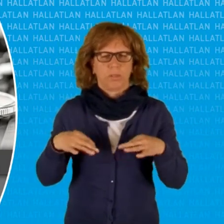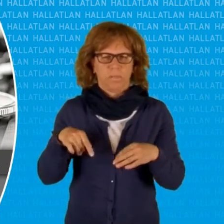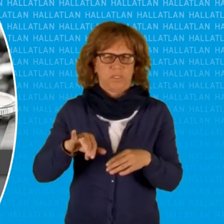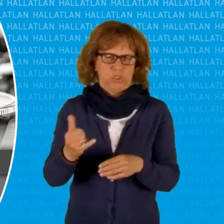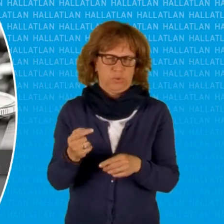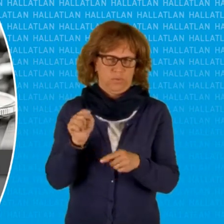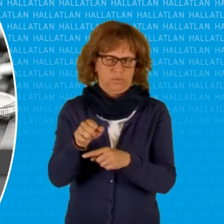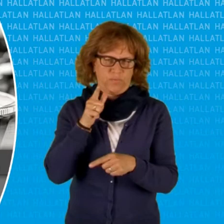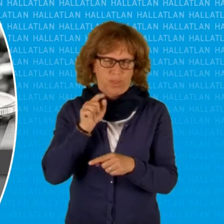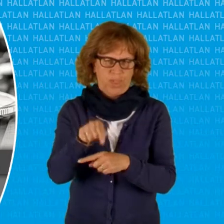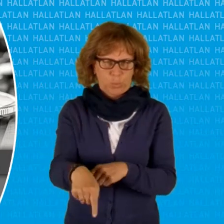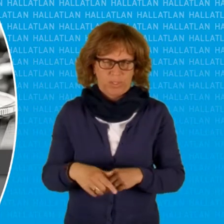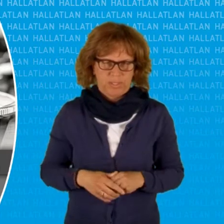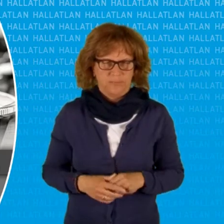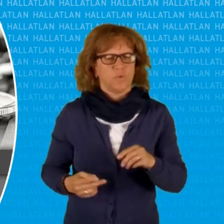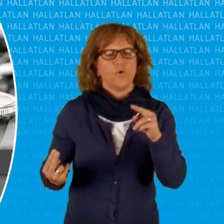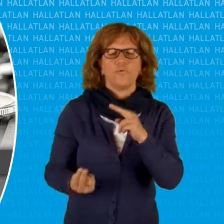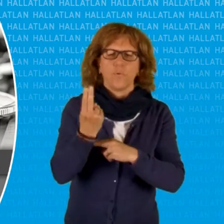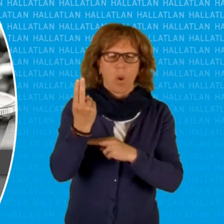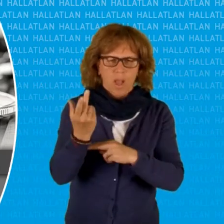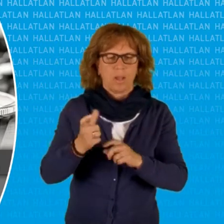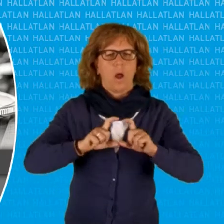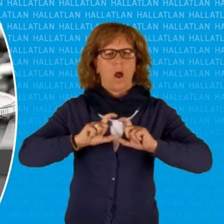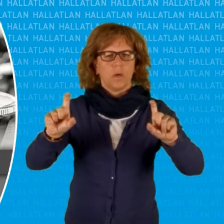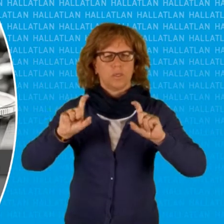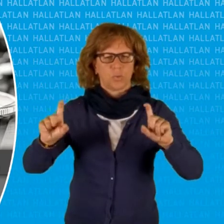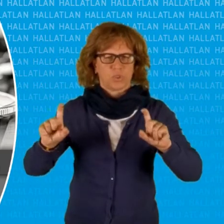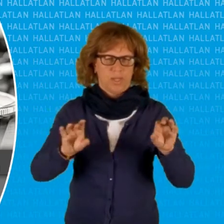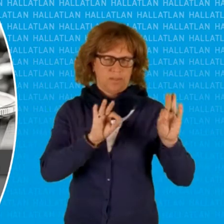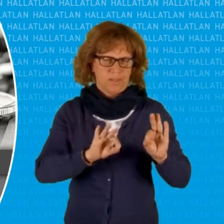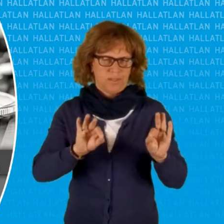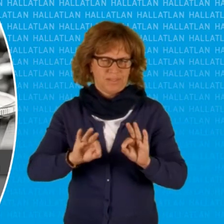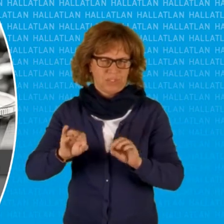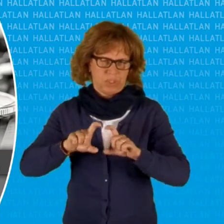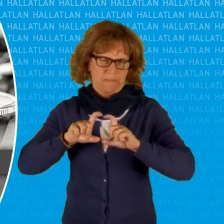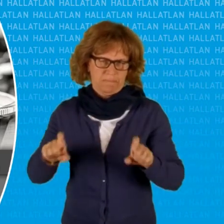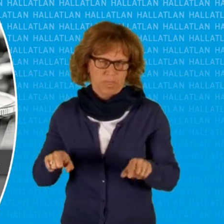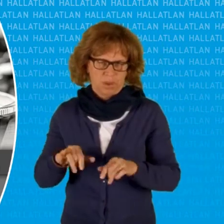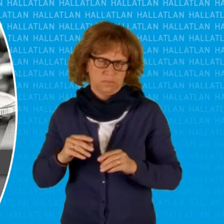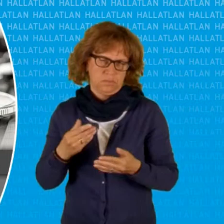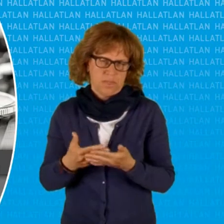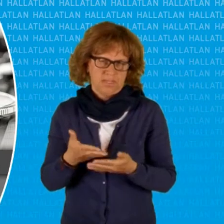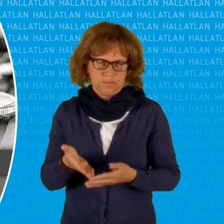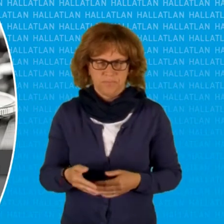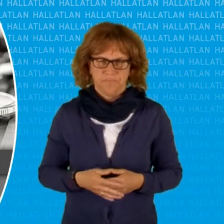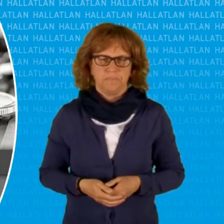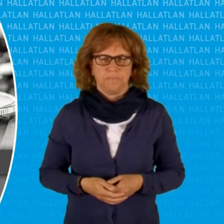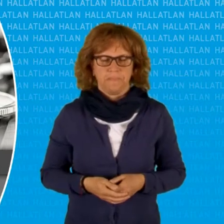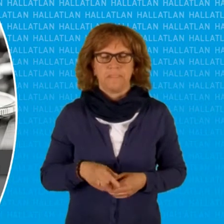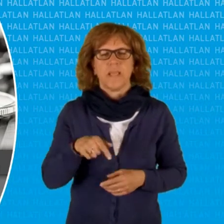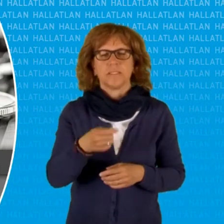ami az egészségügybe kerülhet, főleg adósságrendezésre.